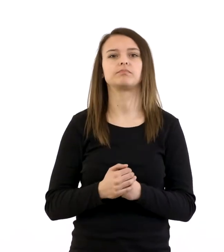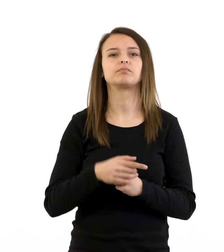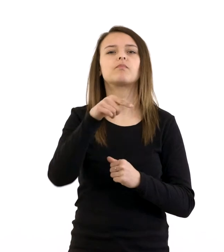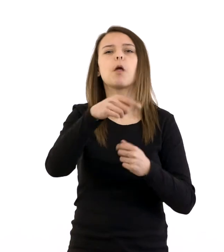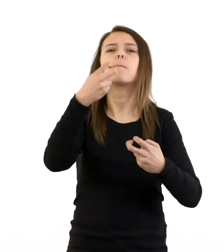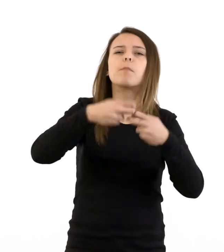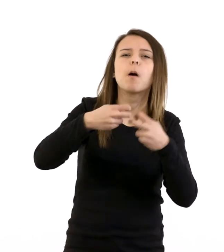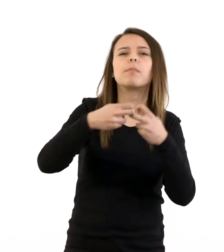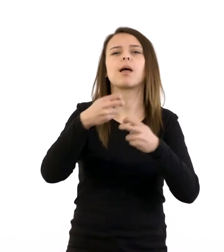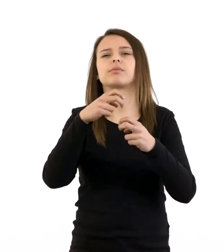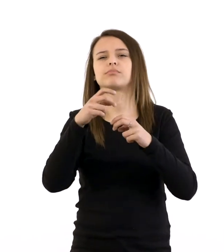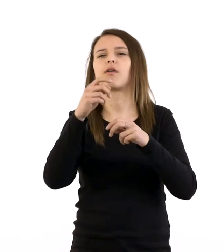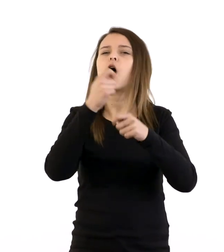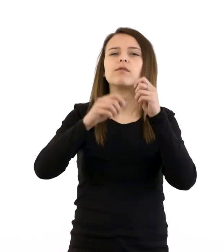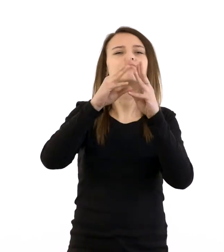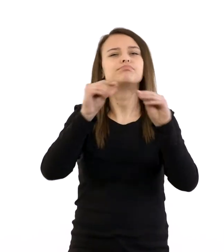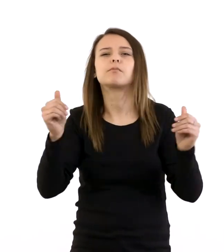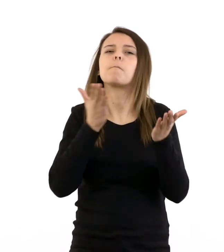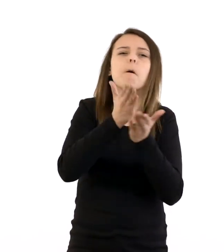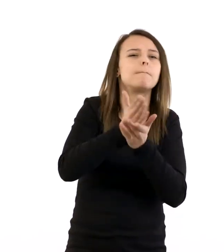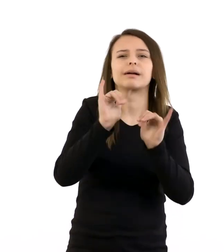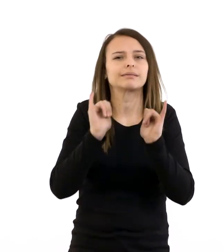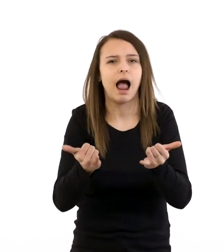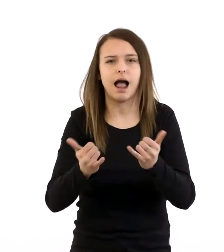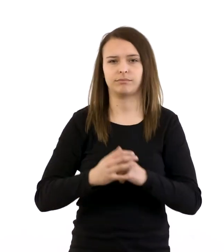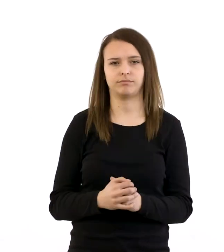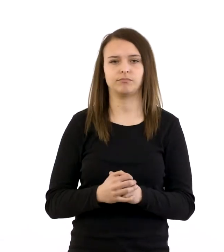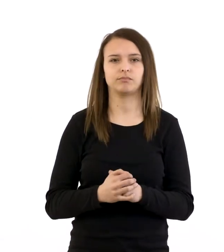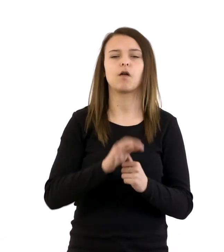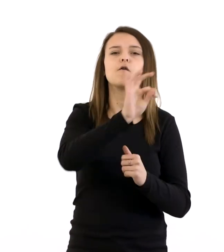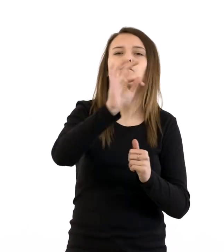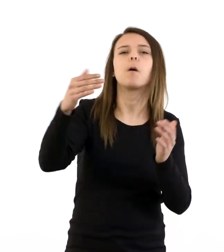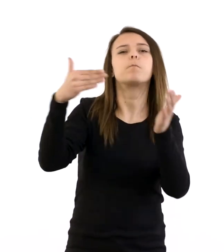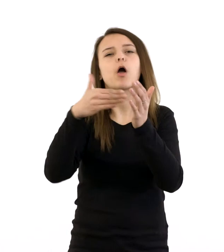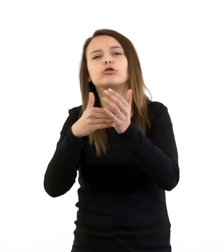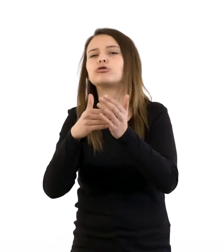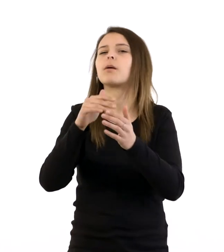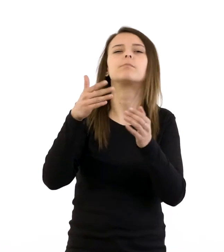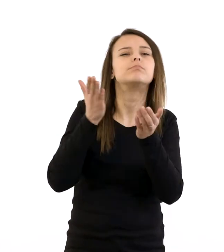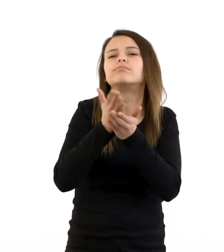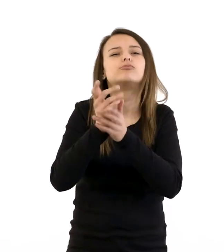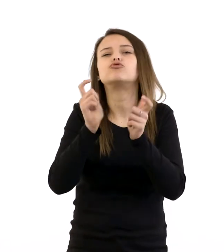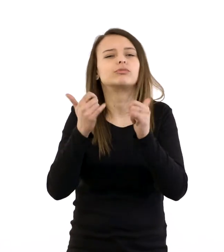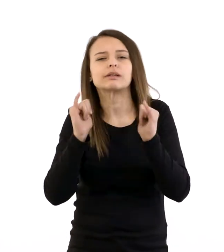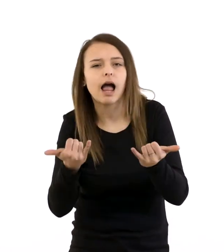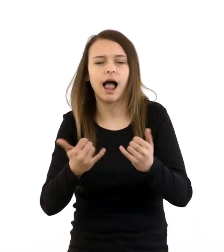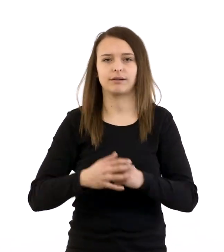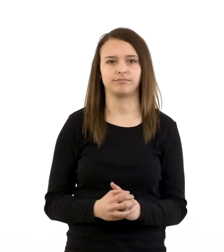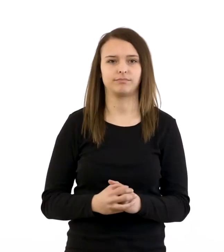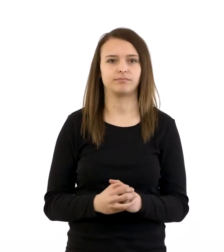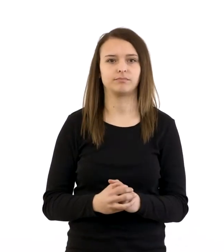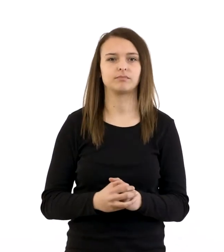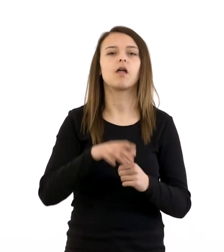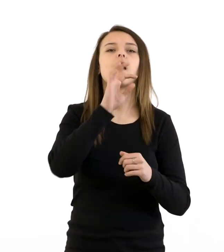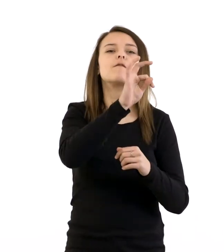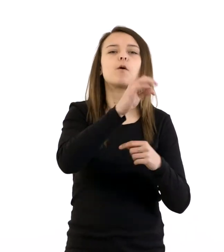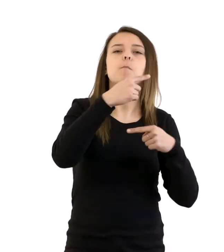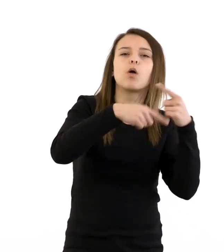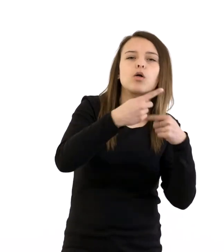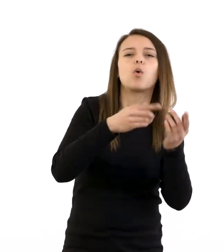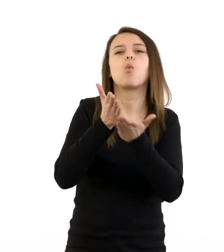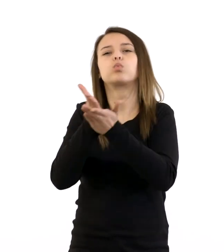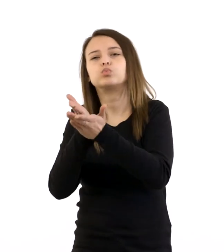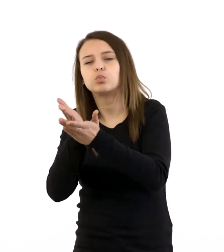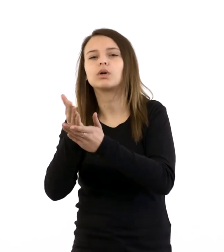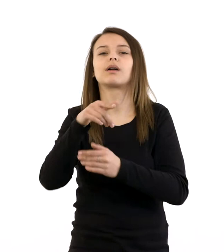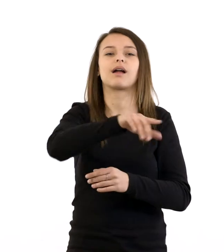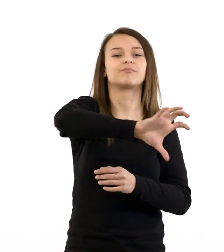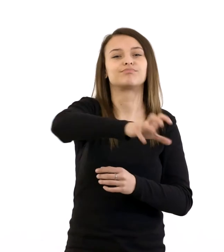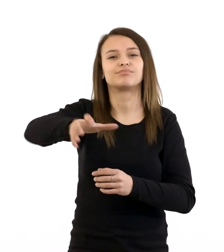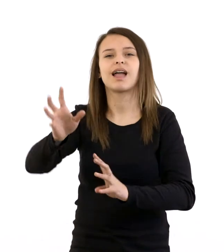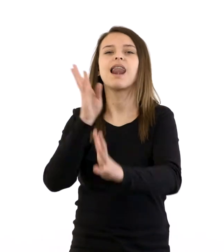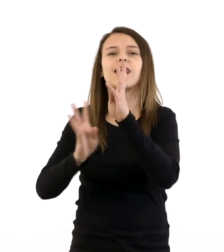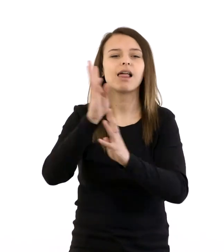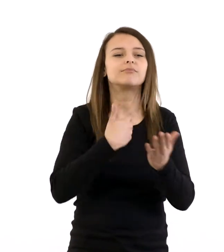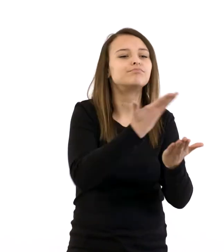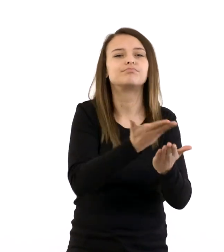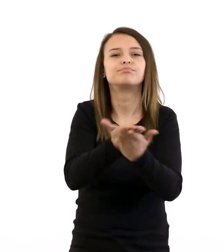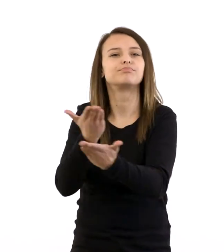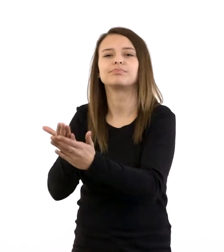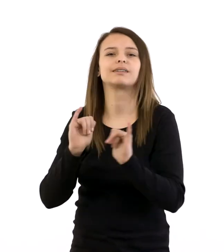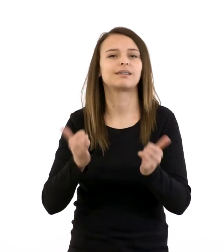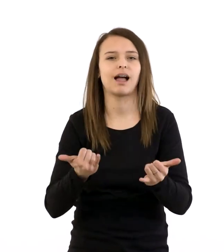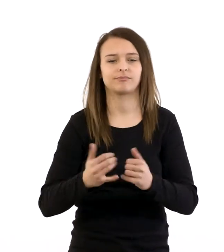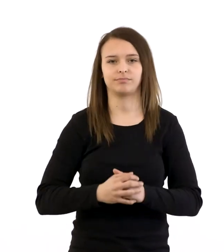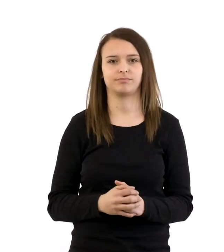jakie problemy pomagamy rozwiązywać? jakie potrzeby zaspokajamy? jakie produkty lub usługi oferujemy klientom?